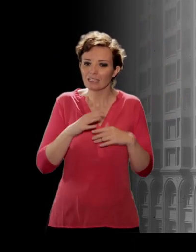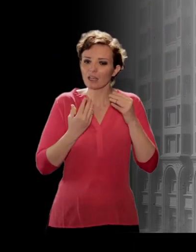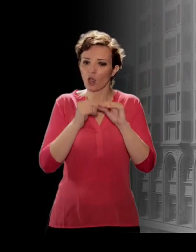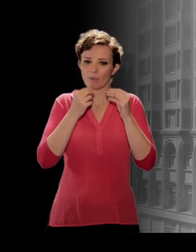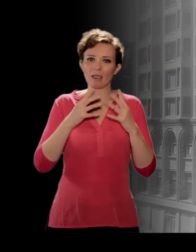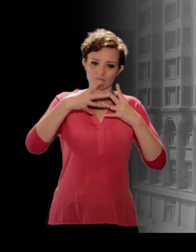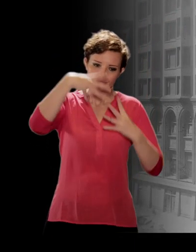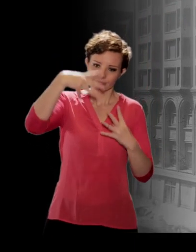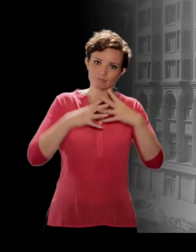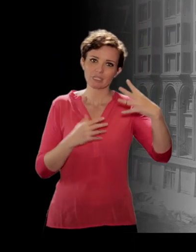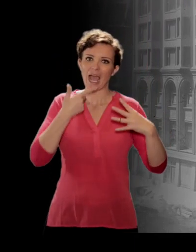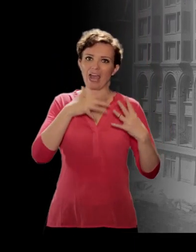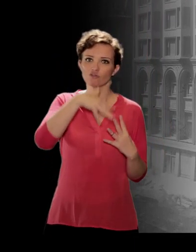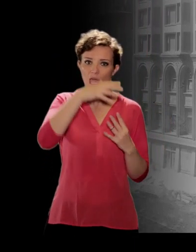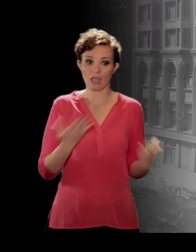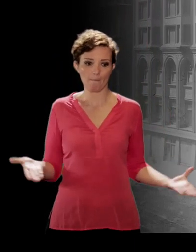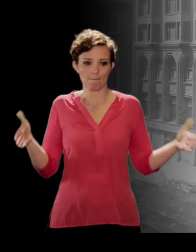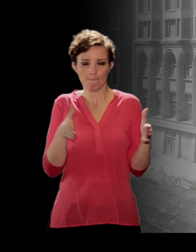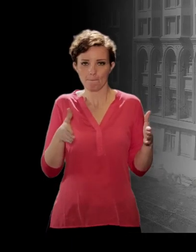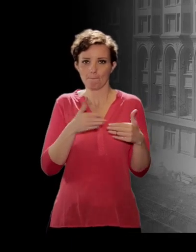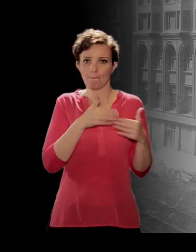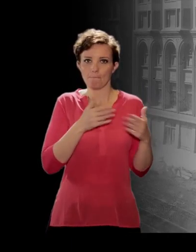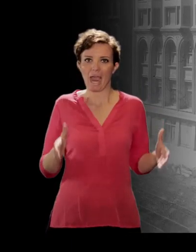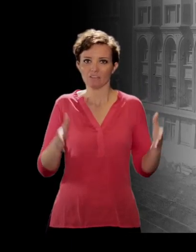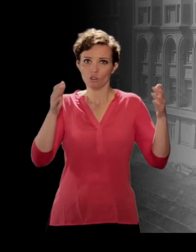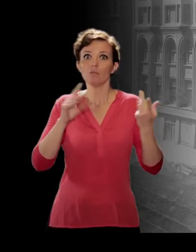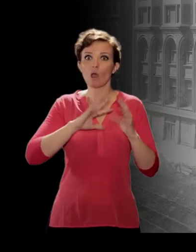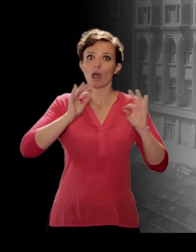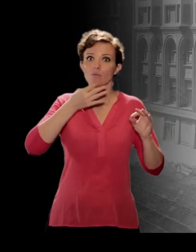con telai in acciaio controventati da pareti di mattoni alti fino a 15 piani,